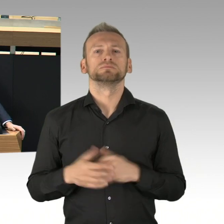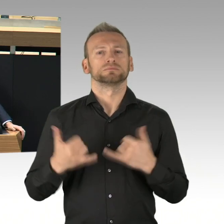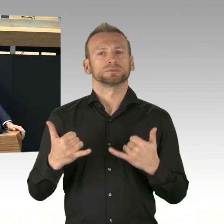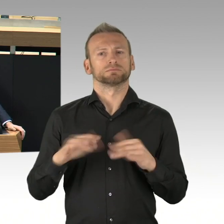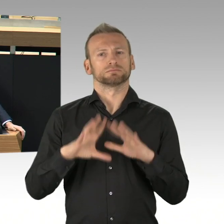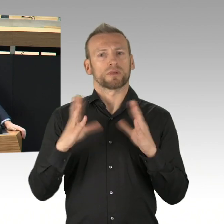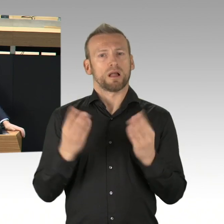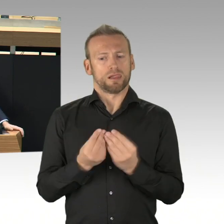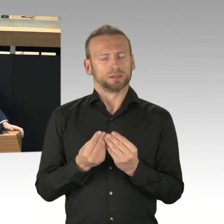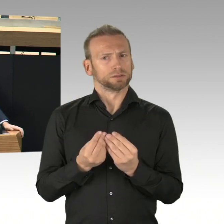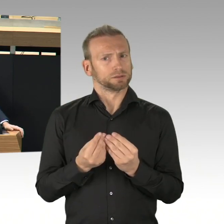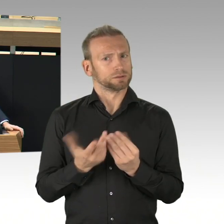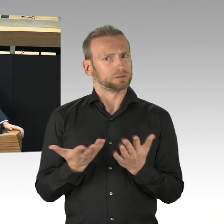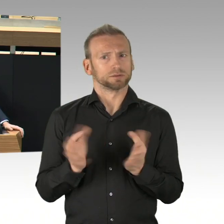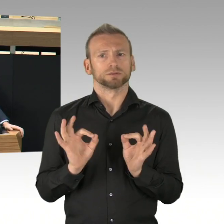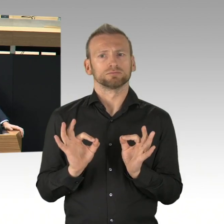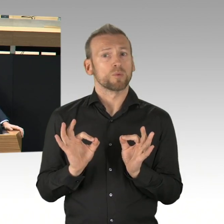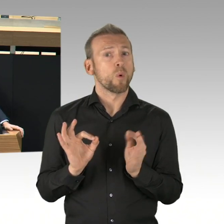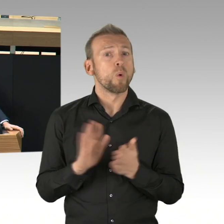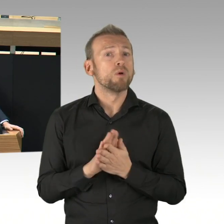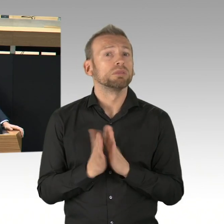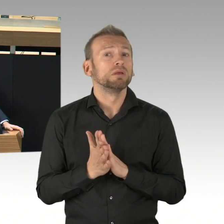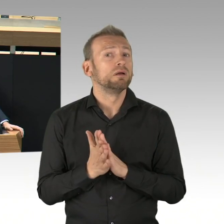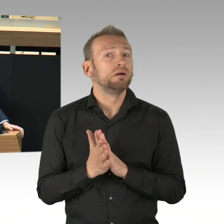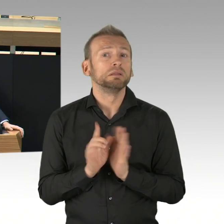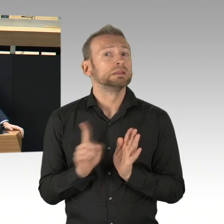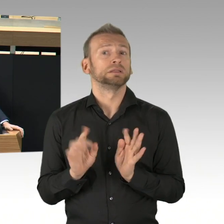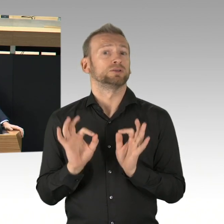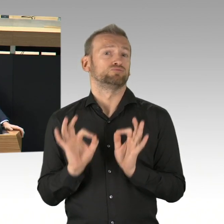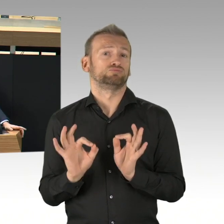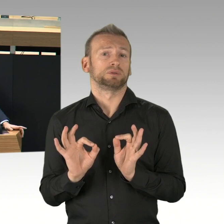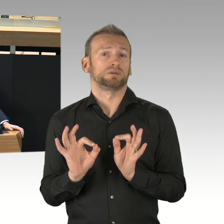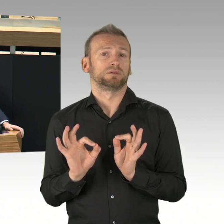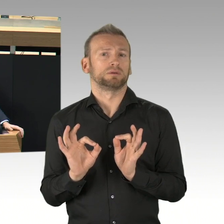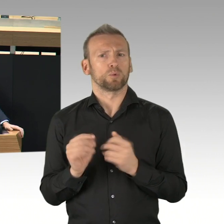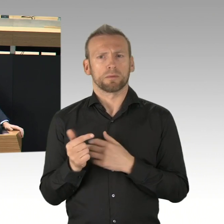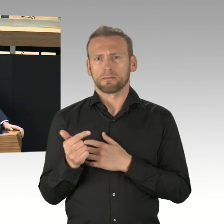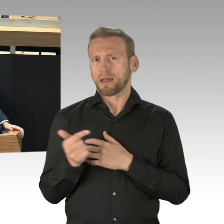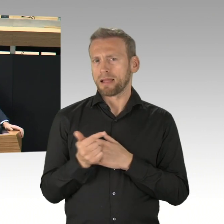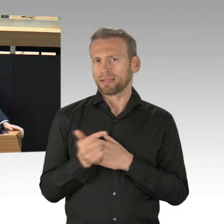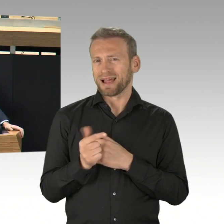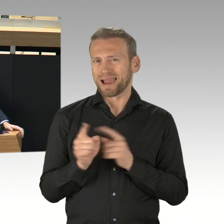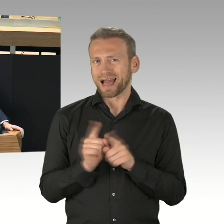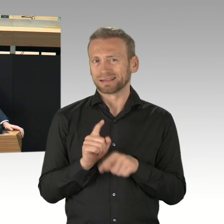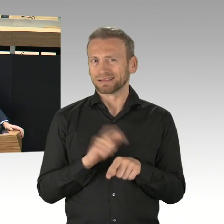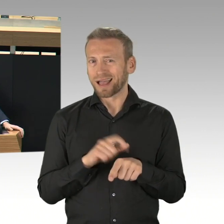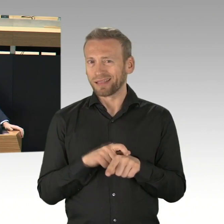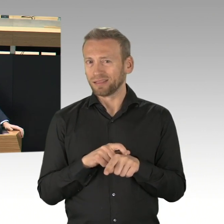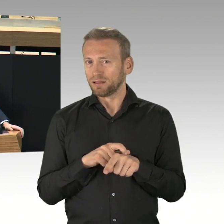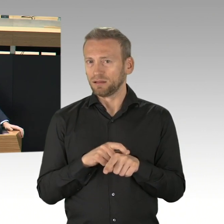Ich finde es gut, dass Sie grübeln. Weil noch ist die Gelegenheit da, diesen Mietendeckel heute nicht zu beschließen.